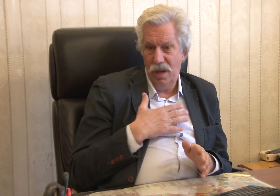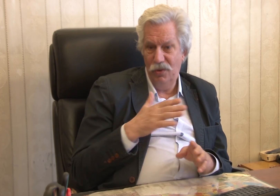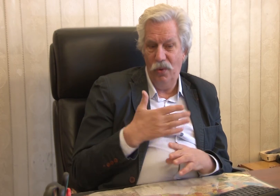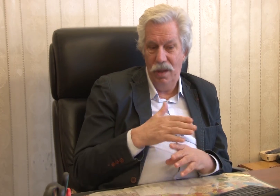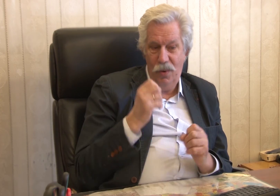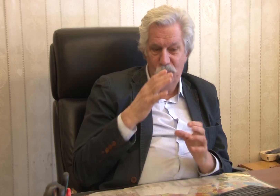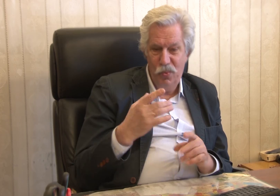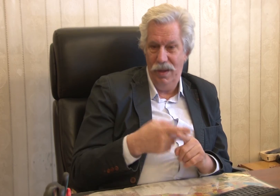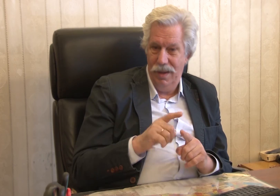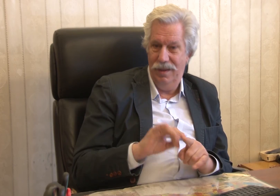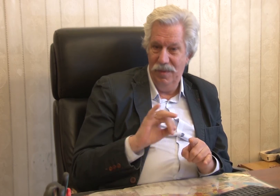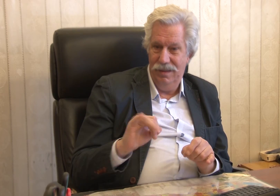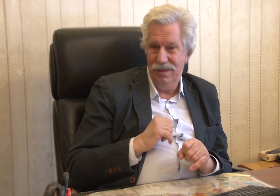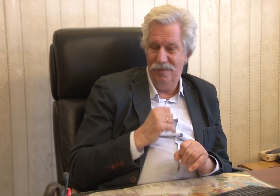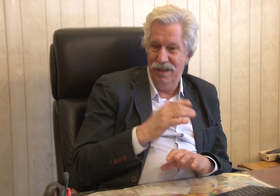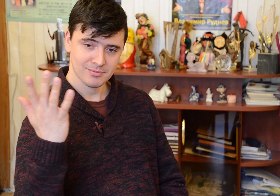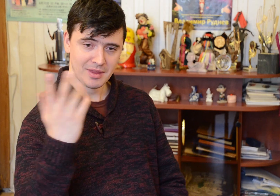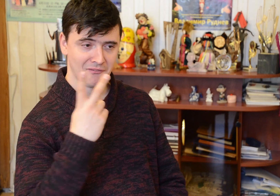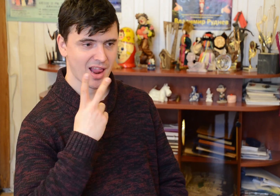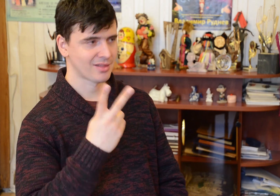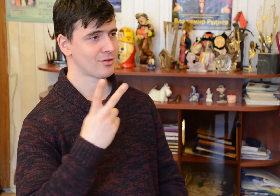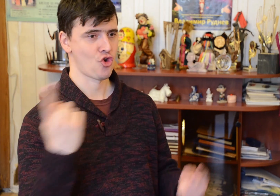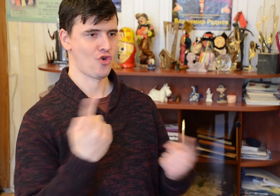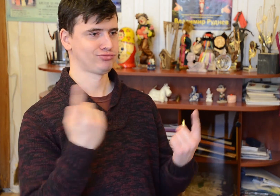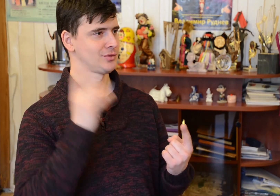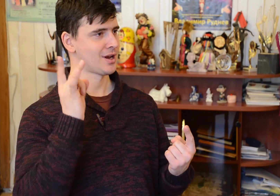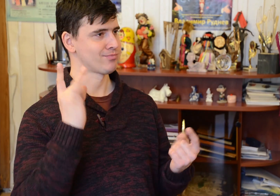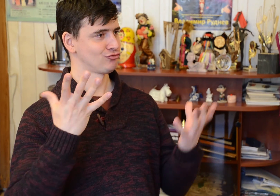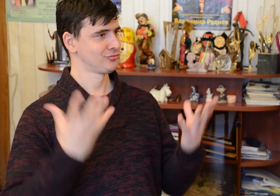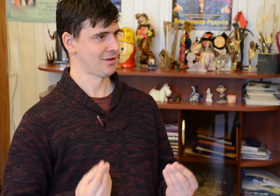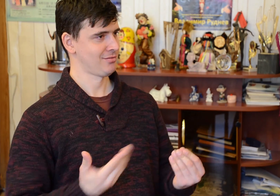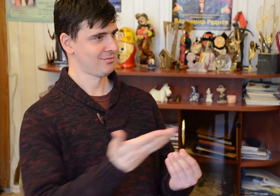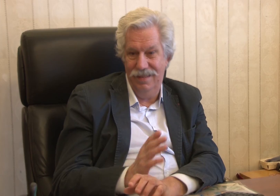Вот чем занимается наш отдел культуры… Как выглядит Ваш обычный рабочий день?